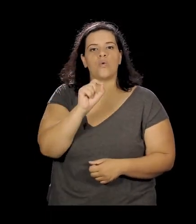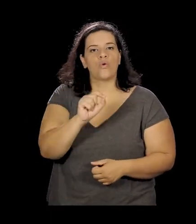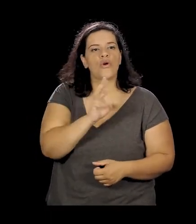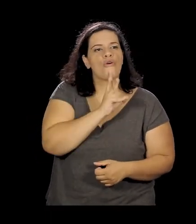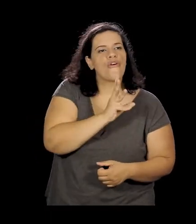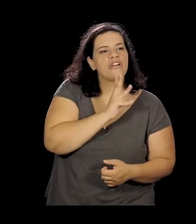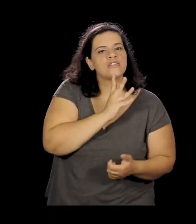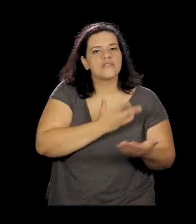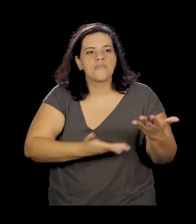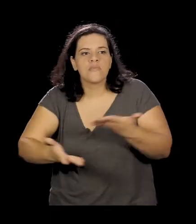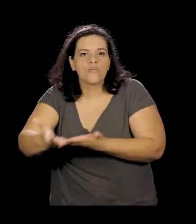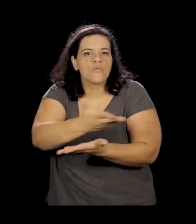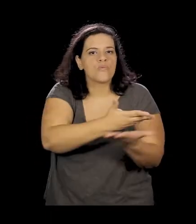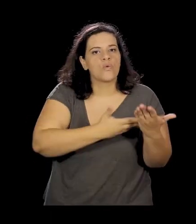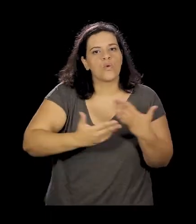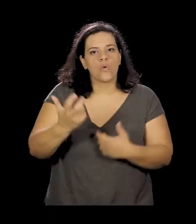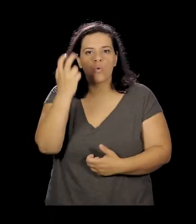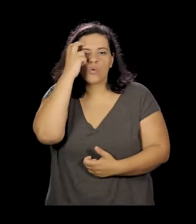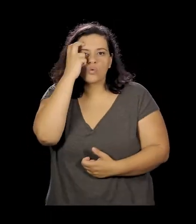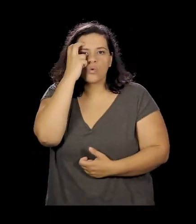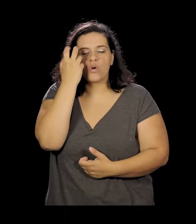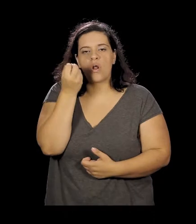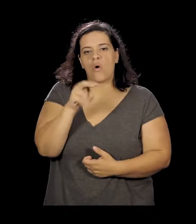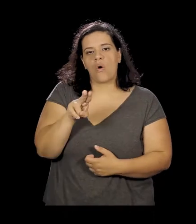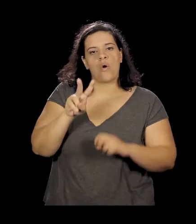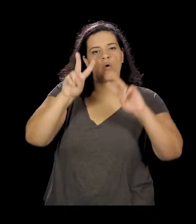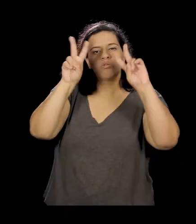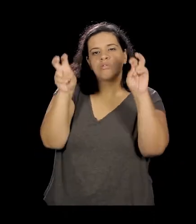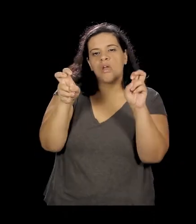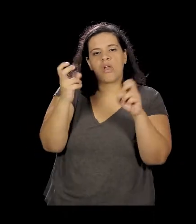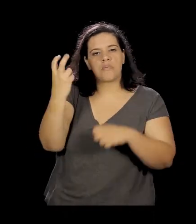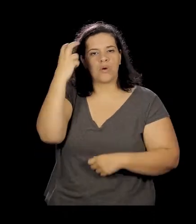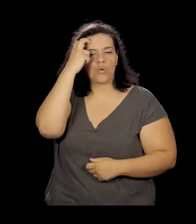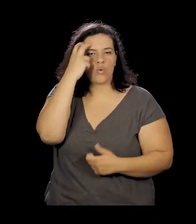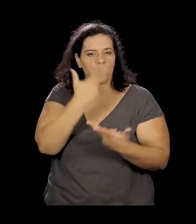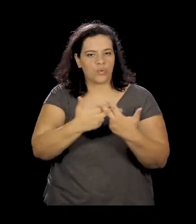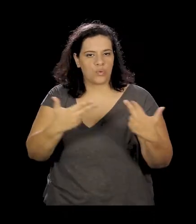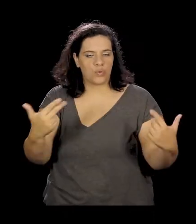ou temáticas culturais. Tenho dois livros,